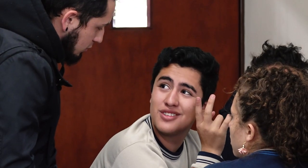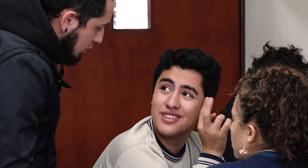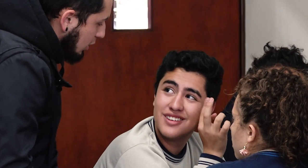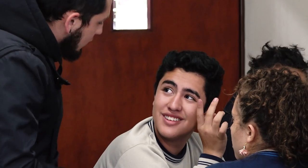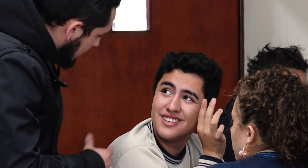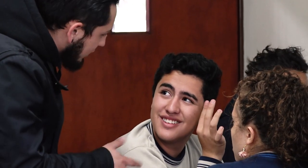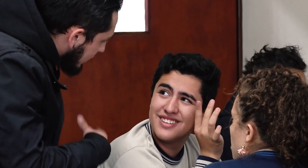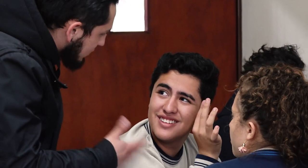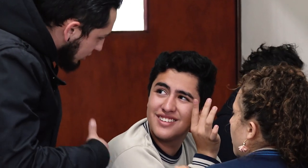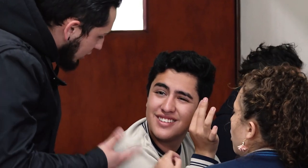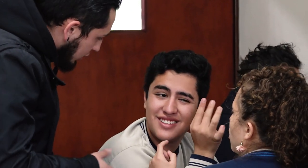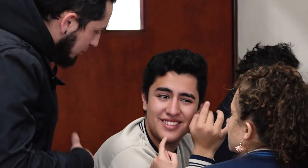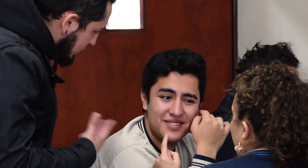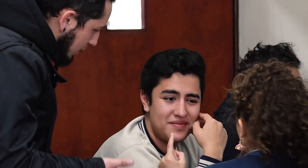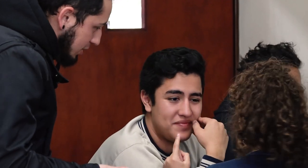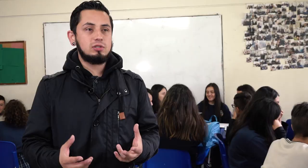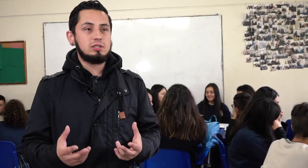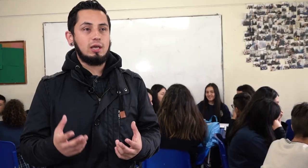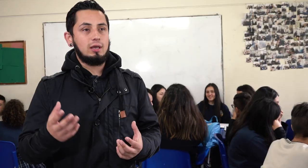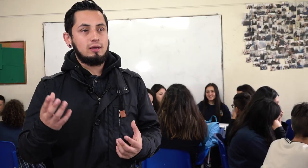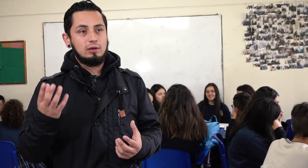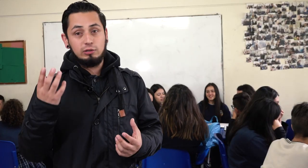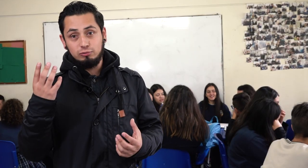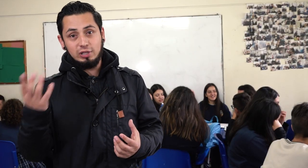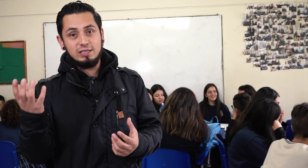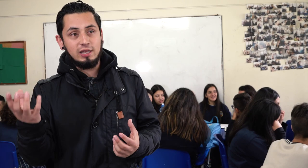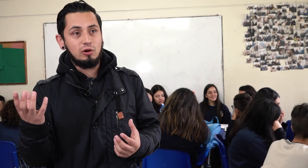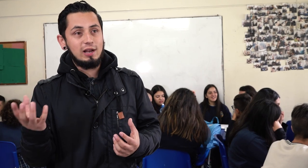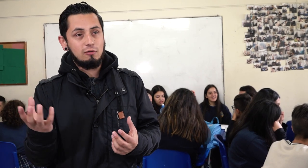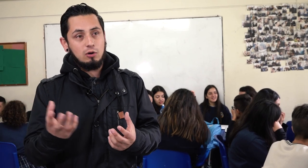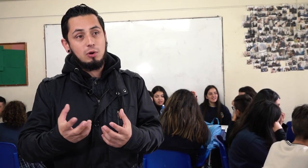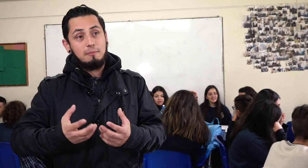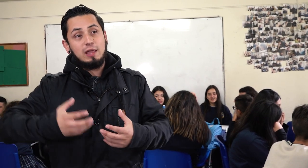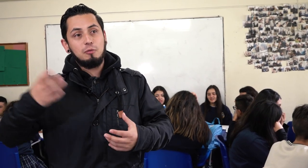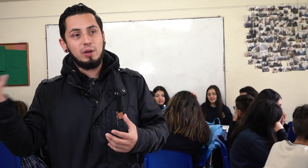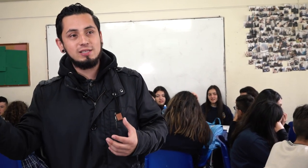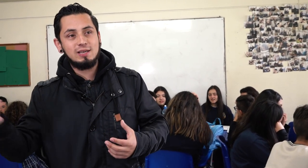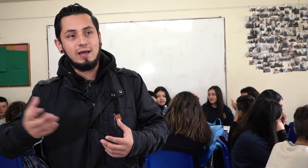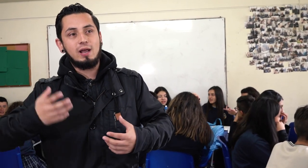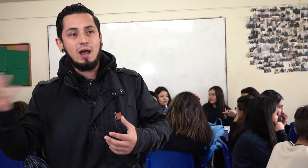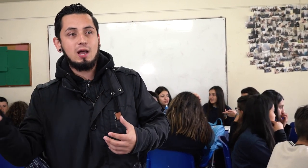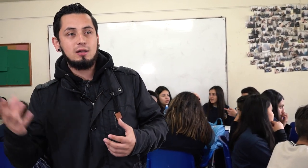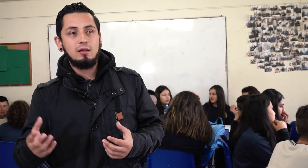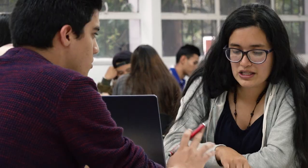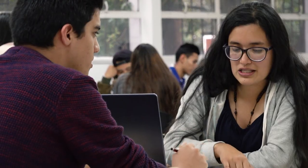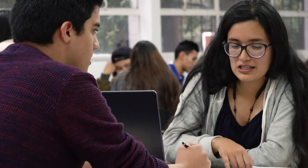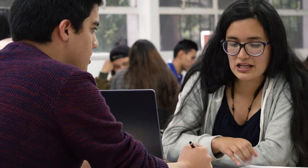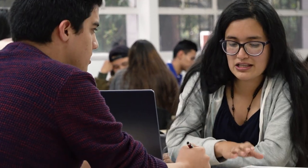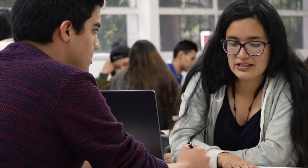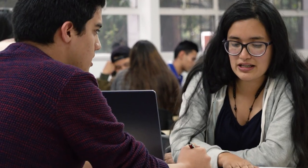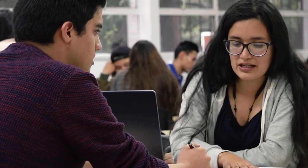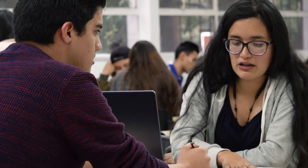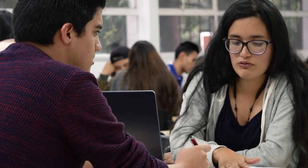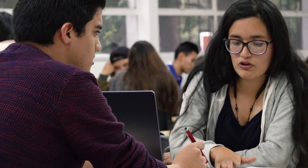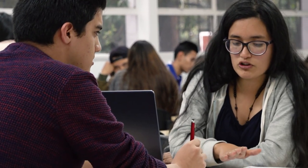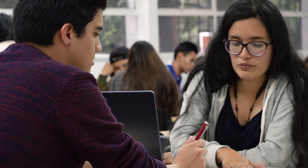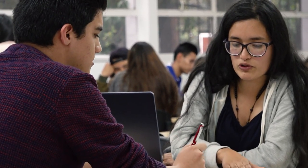hablábamos de temas sociales, temas políticos, utilizando la lengua como el medio para llegar a.< >Pilar Celi: una docente que cuando yo me